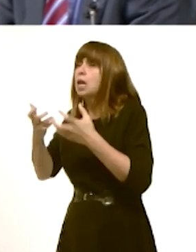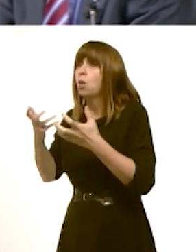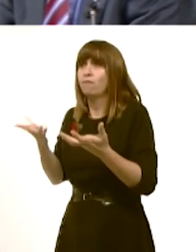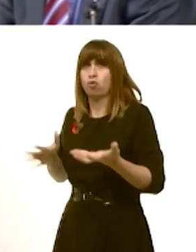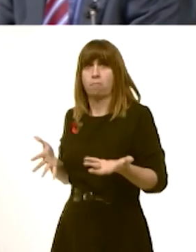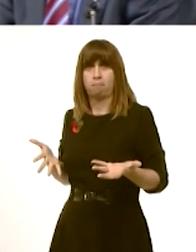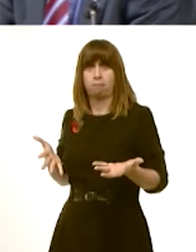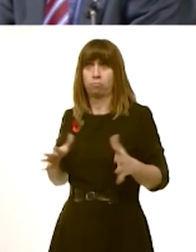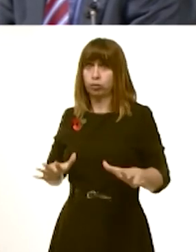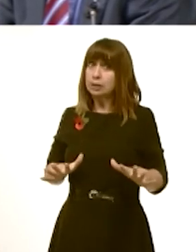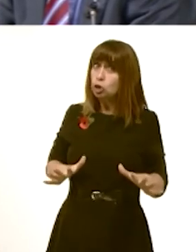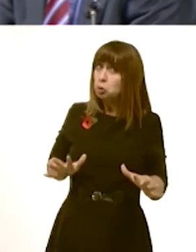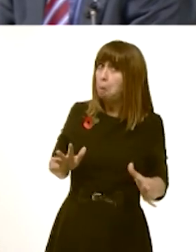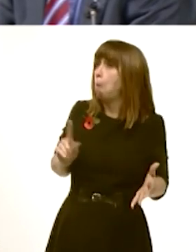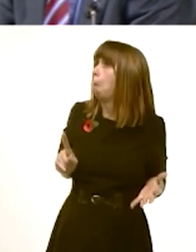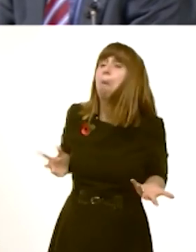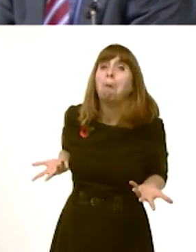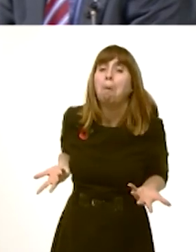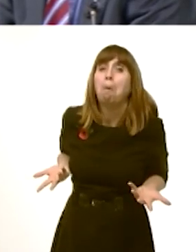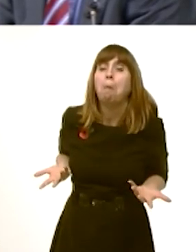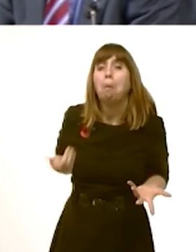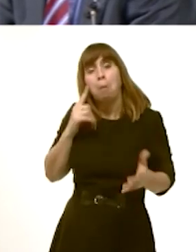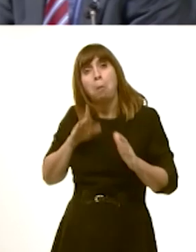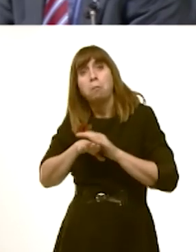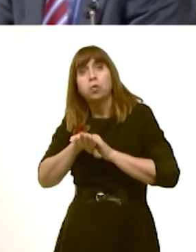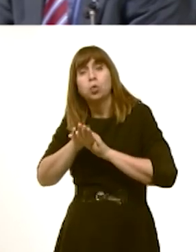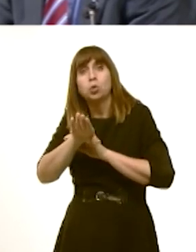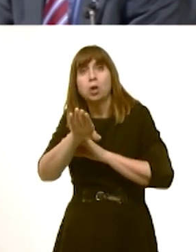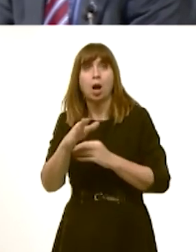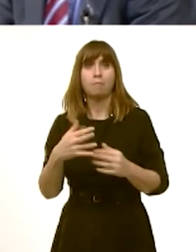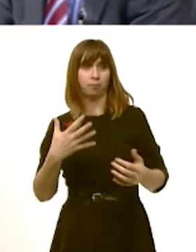er mwyn sicrhau bod adrannau Llywodraeth y Deyrnas Unedig yn gallu defnyddio dur o Brydain.